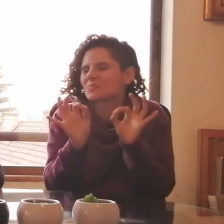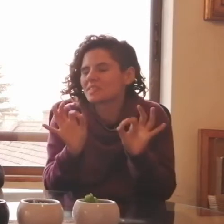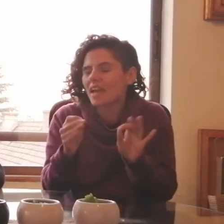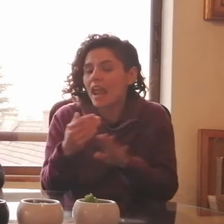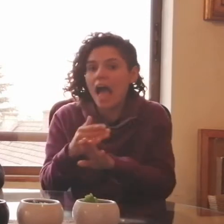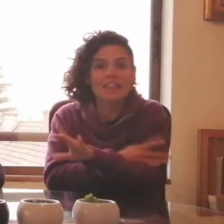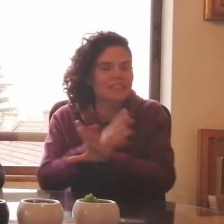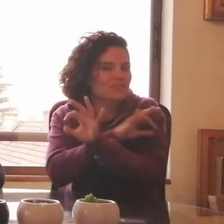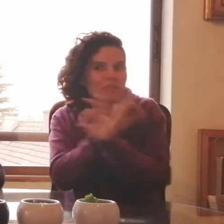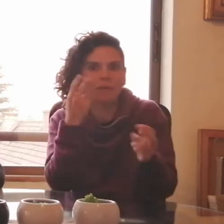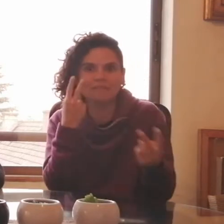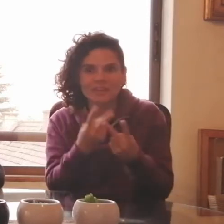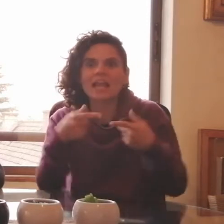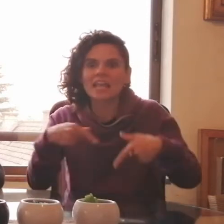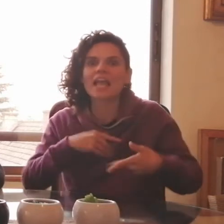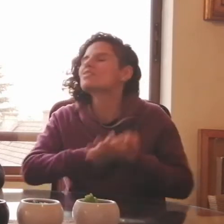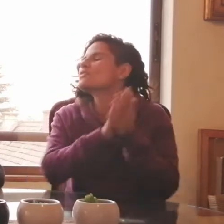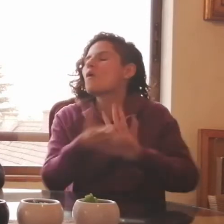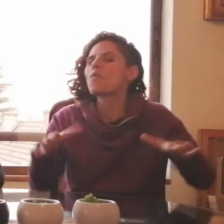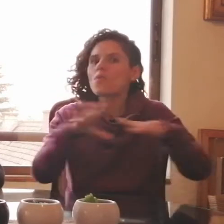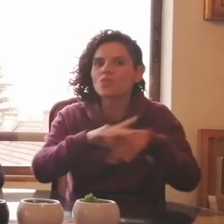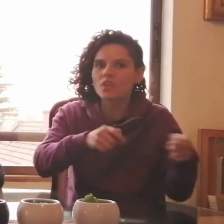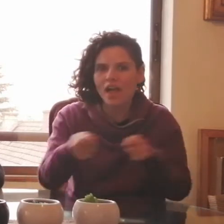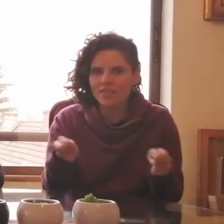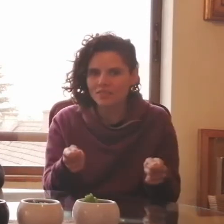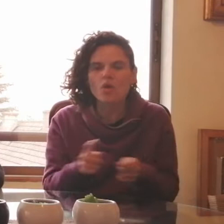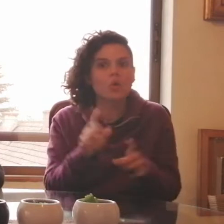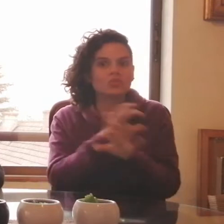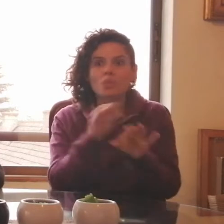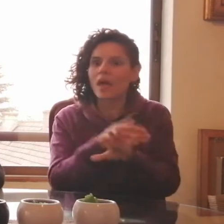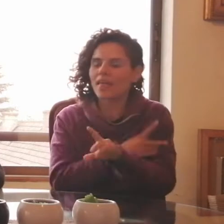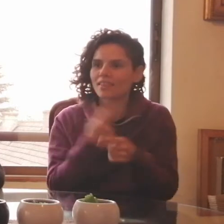visto en todosjuntosradio, esto nunca había pasado de ninguna forma pero primero les vamos a